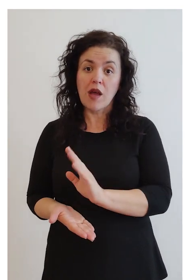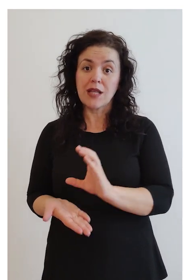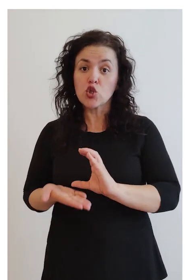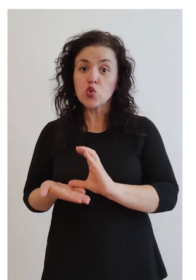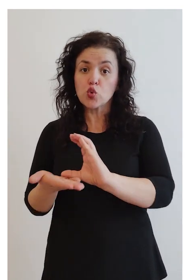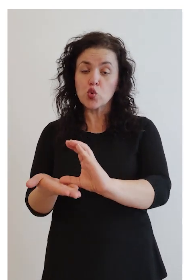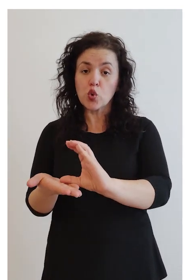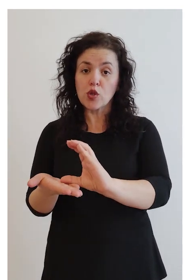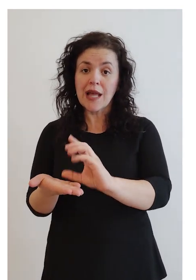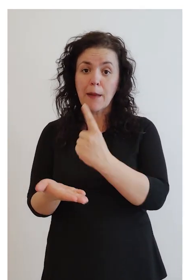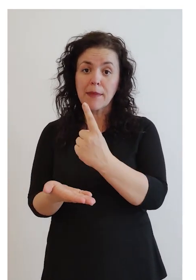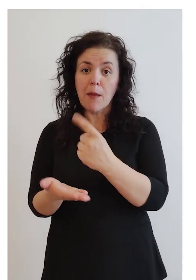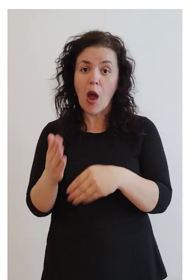Pericole de mediu